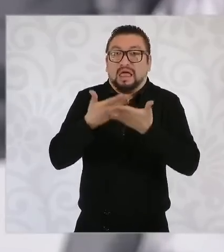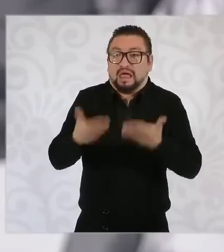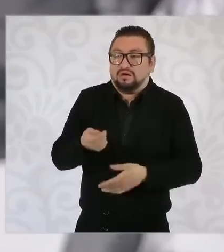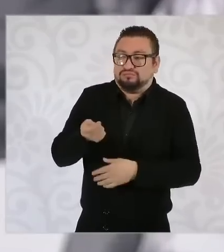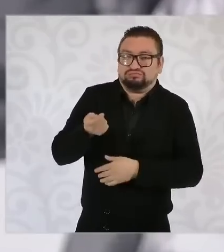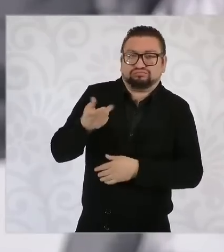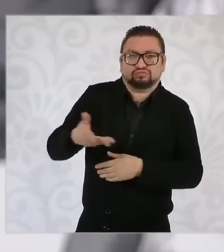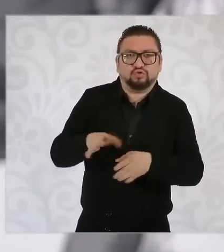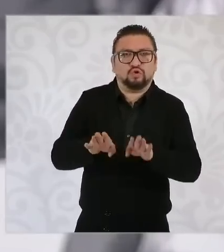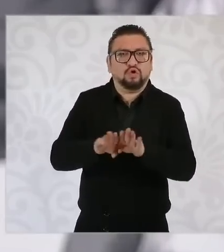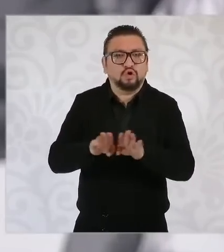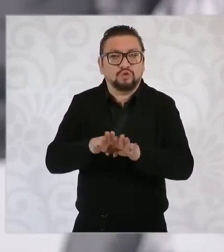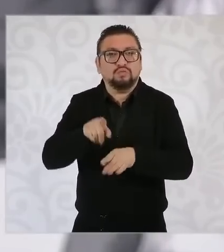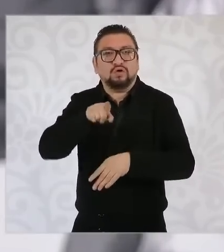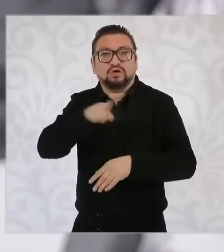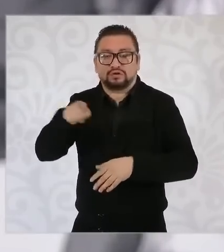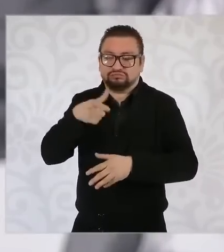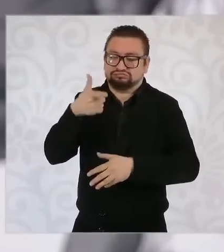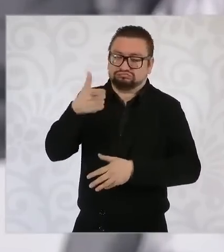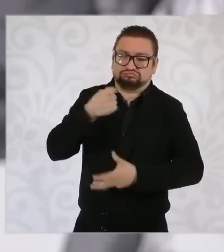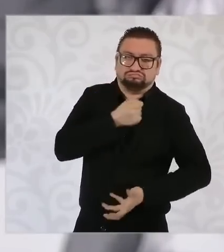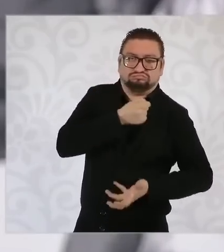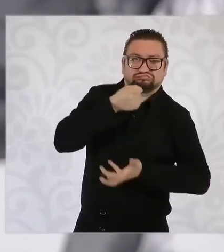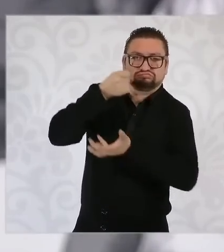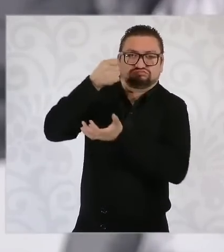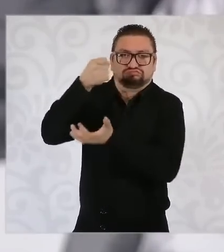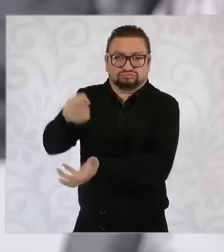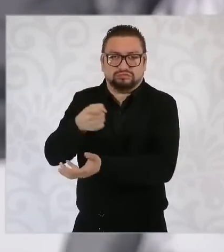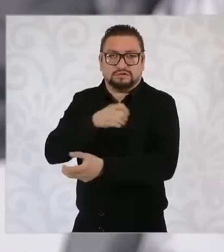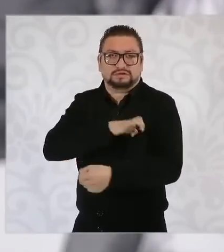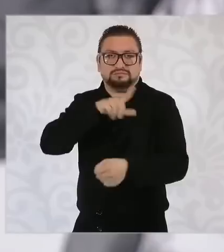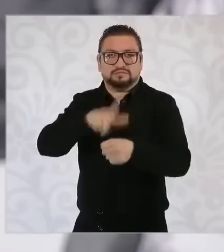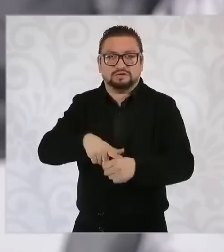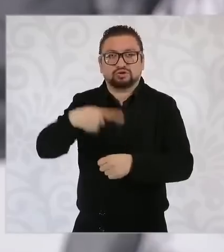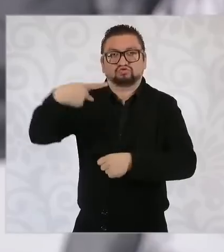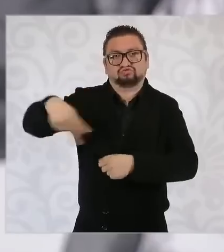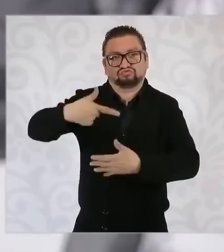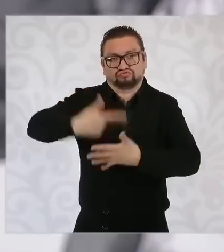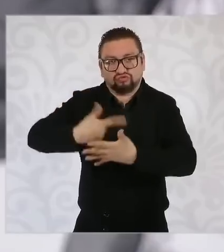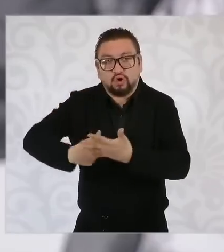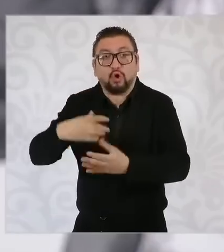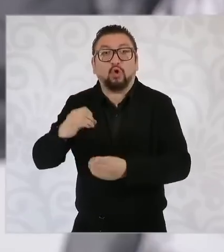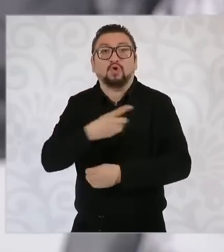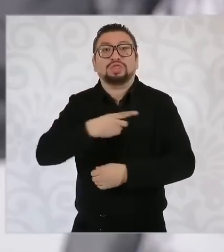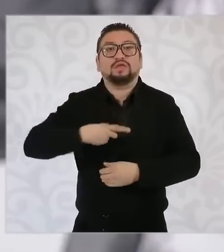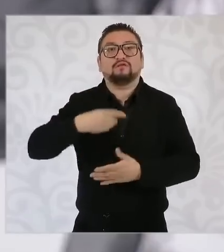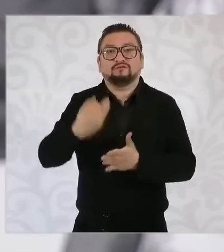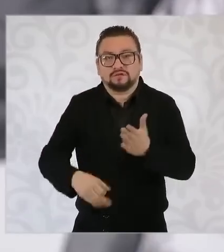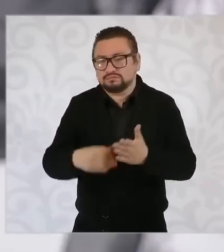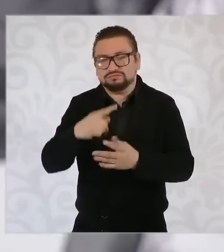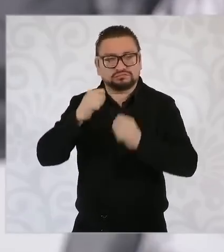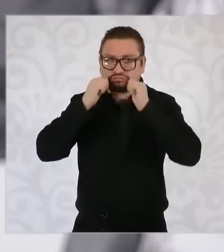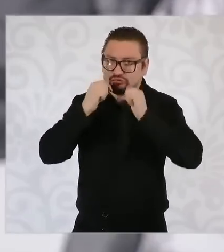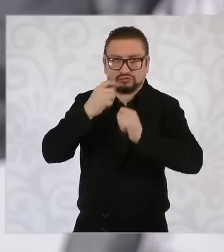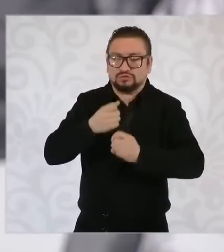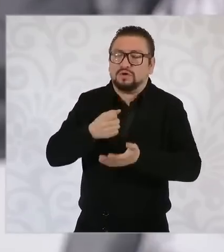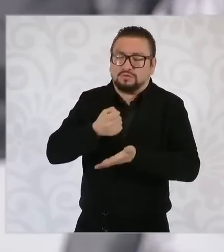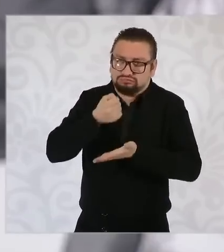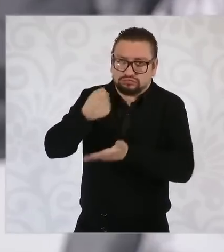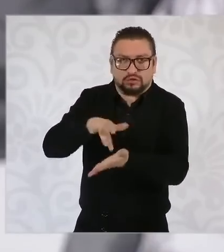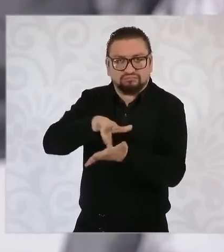para el manejo de su presupuesto su contabilidad y su deuda es decir se facilita su operación y se